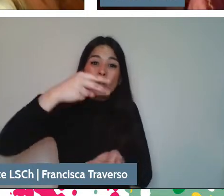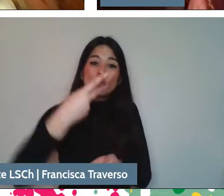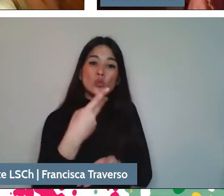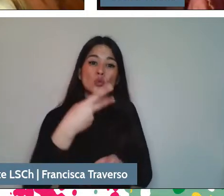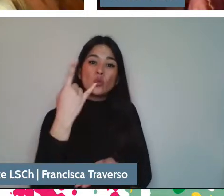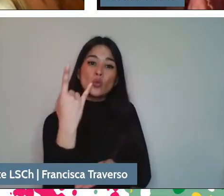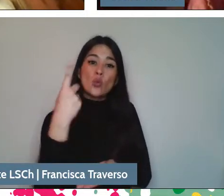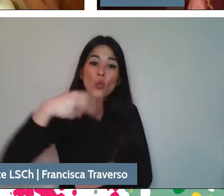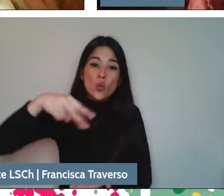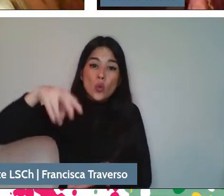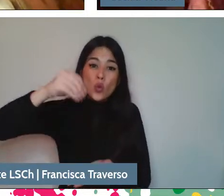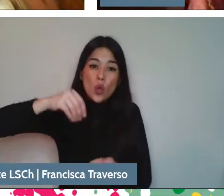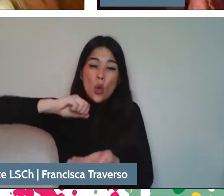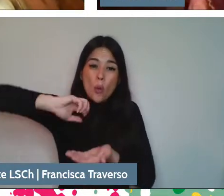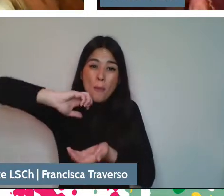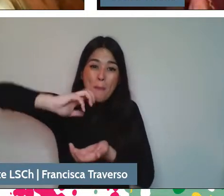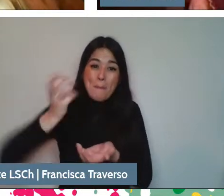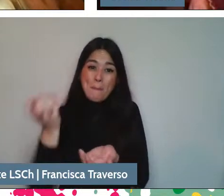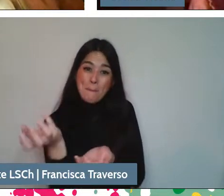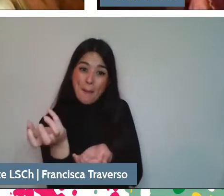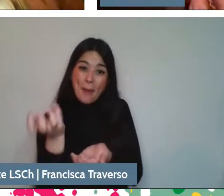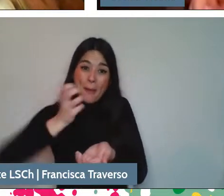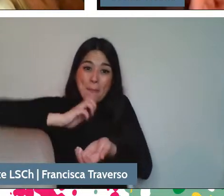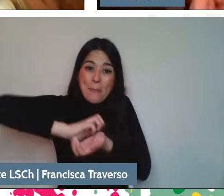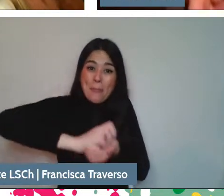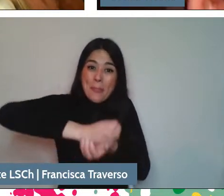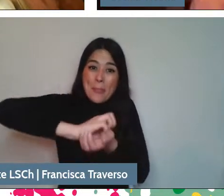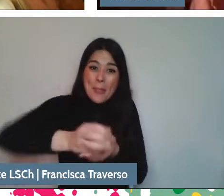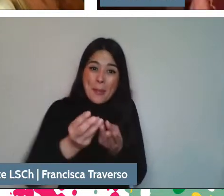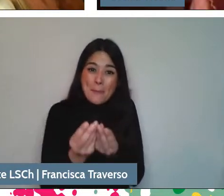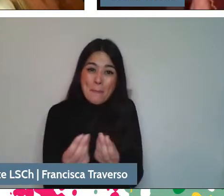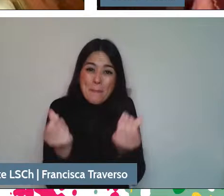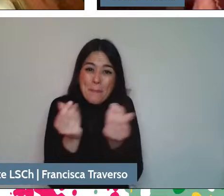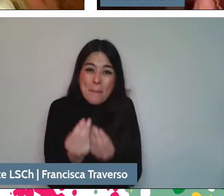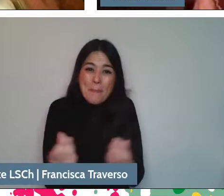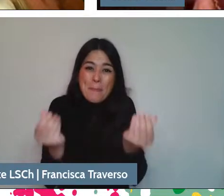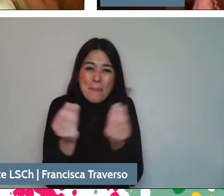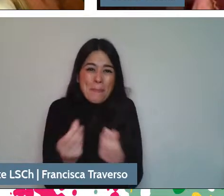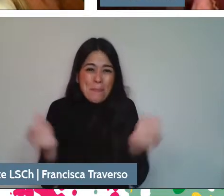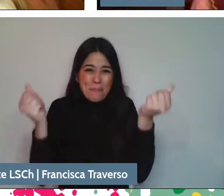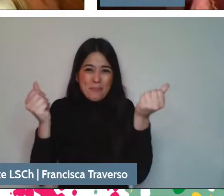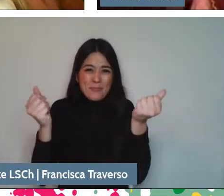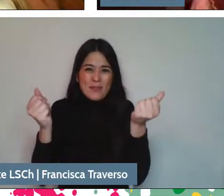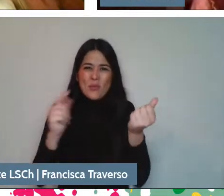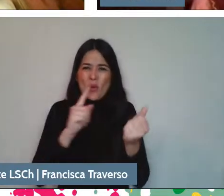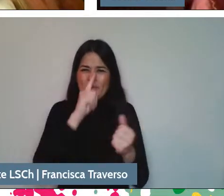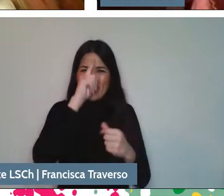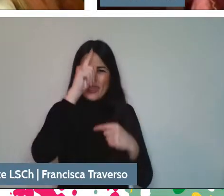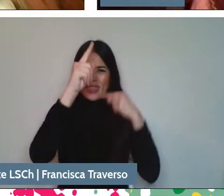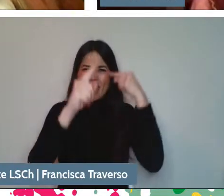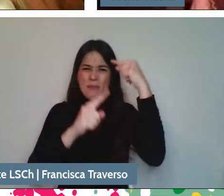que también se hace con el extremo calor y el extremo frío. O sea, es una cuestión que es típica de los climas cordilleranos andinos.